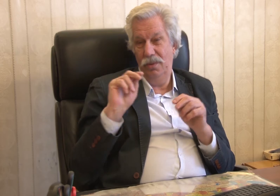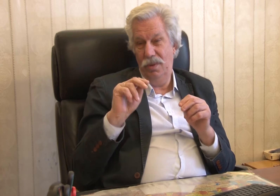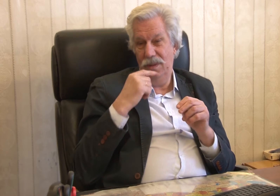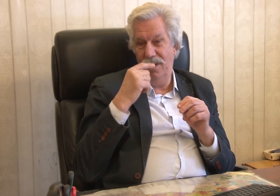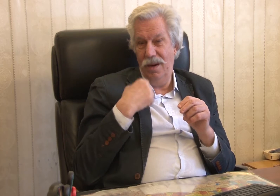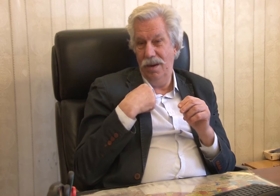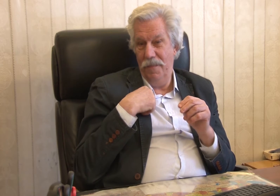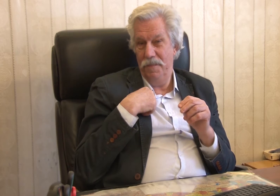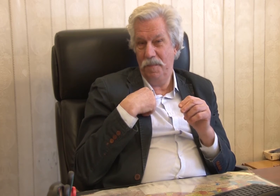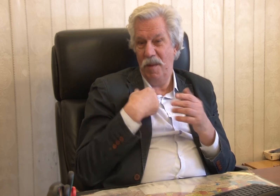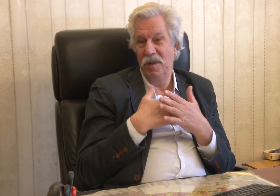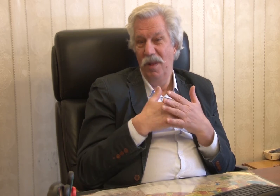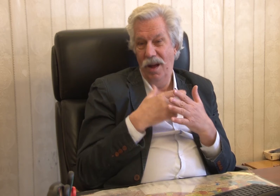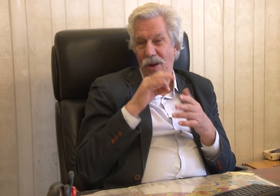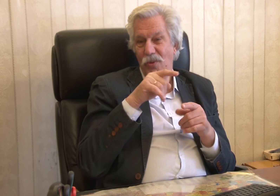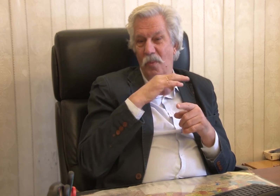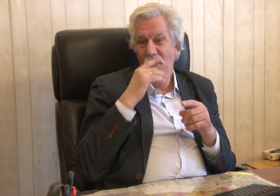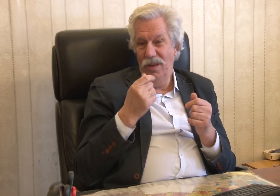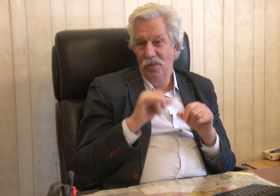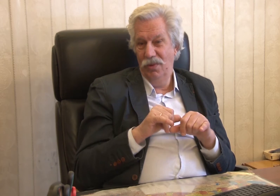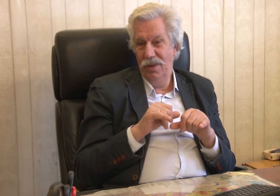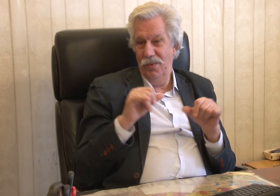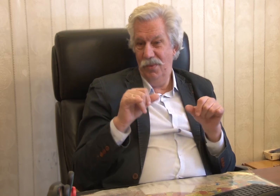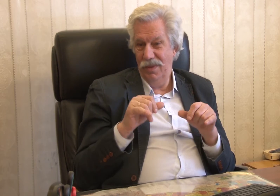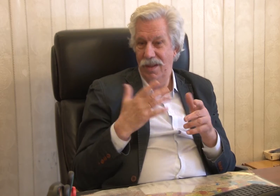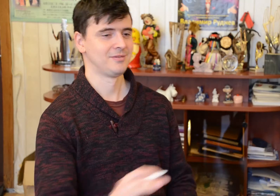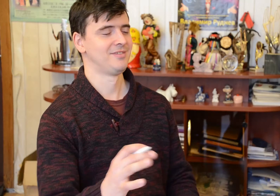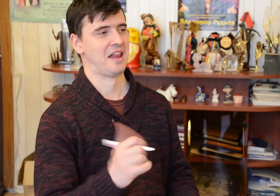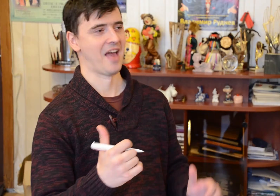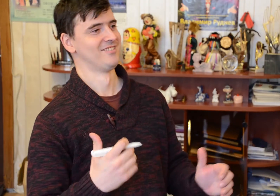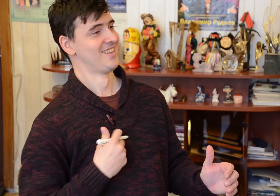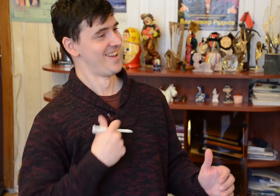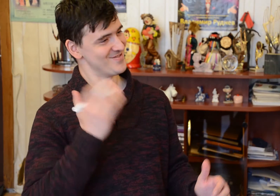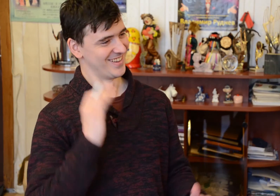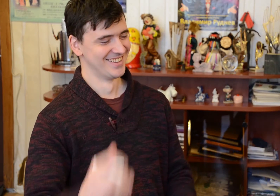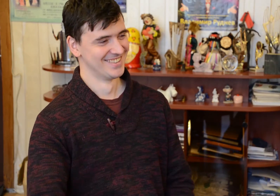Честно говоря, я предполагаю, что цифры завышены. Показывают: «какие мы молодцы!»